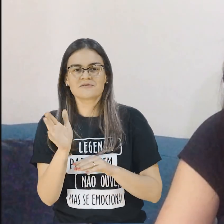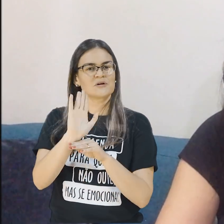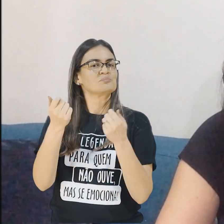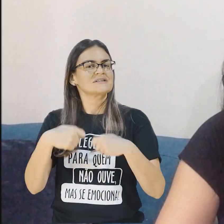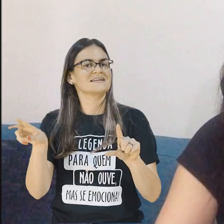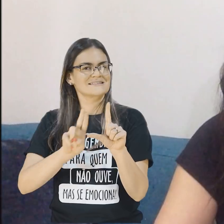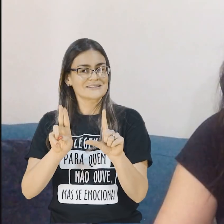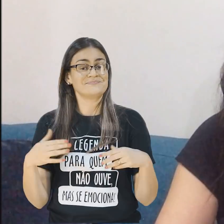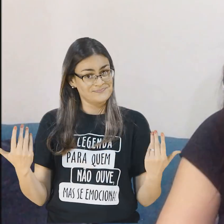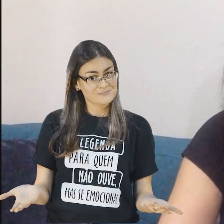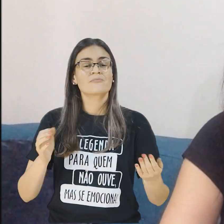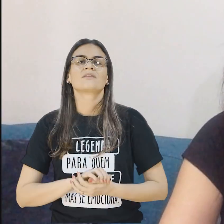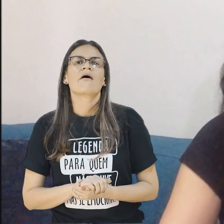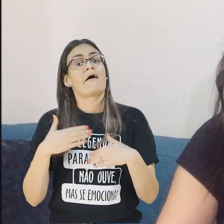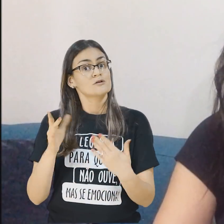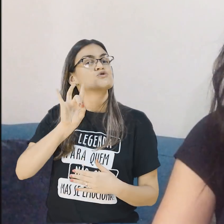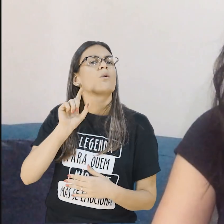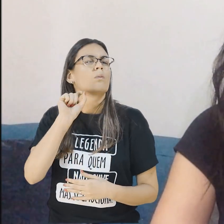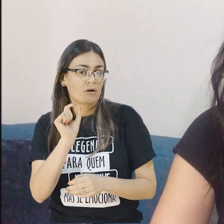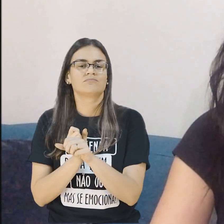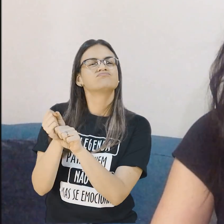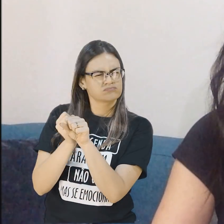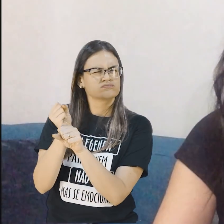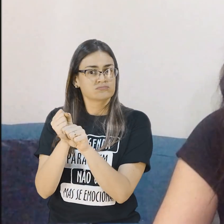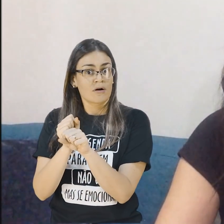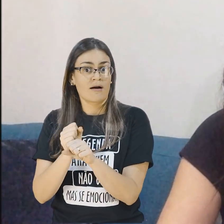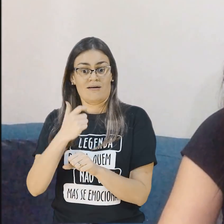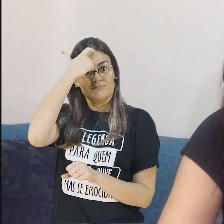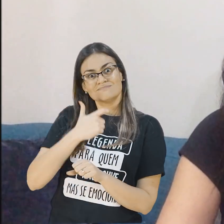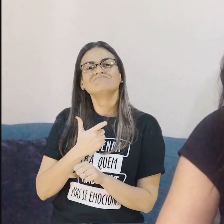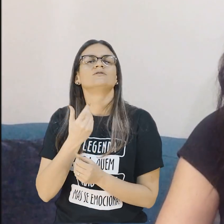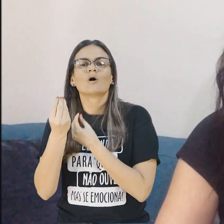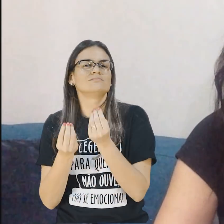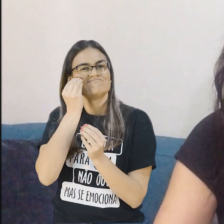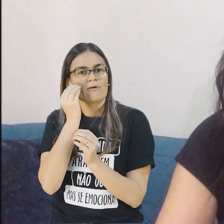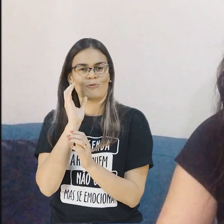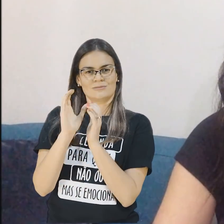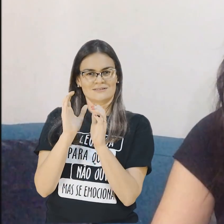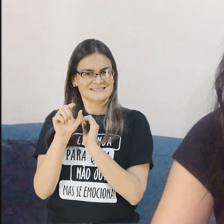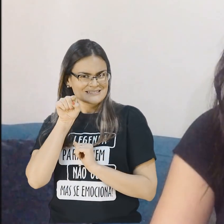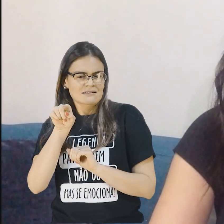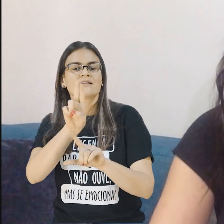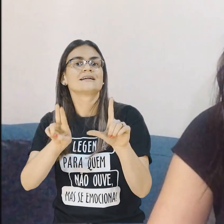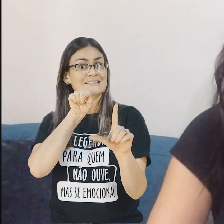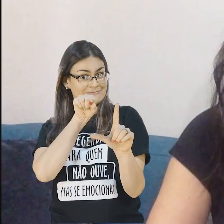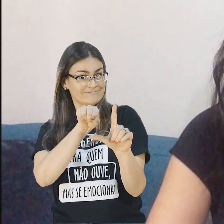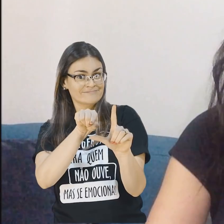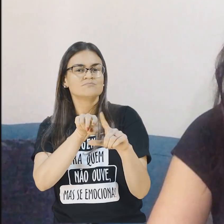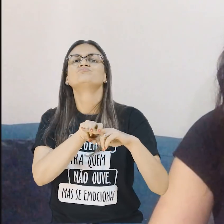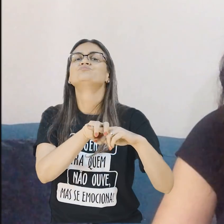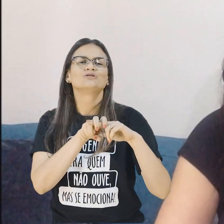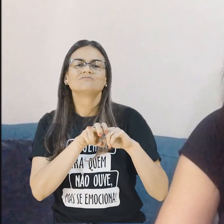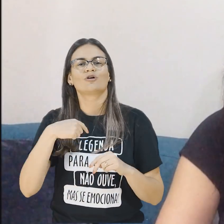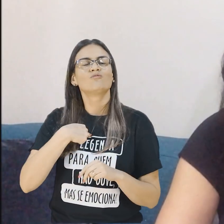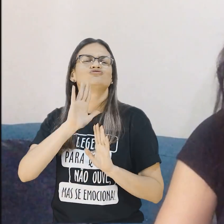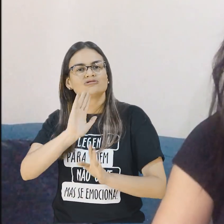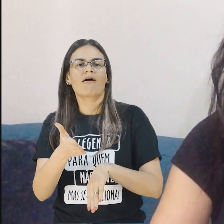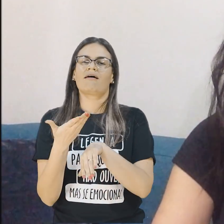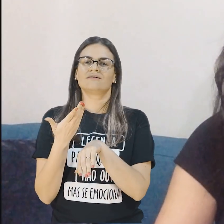pra poder assistir a uma programação. Eu consigo assistir a um filme dublado, consigo assistir um jornal. Só que durante muito tempo, a minha forma de comunicação